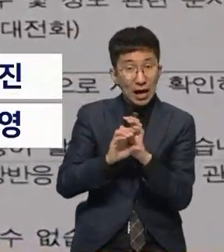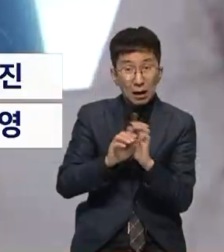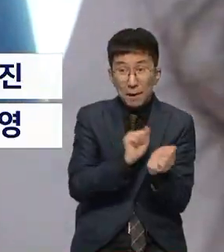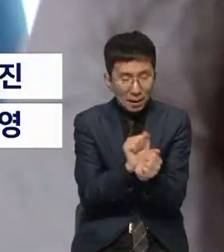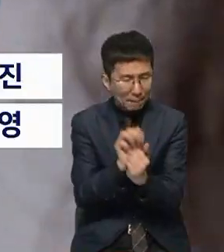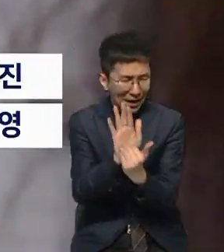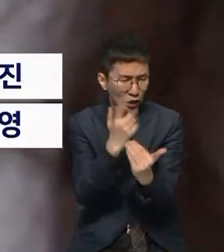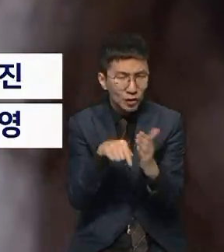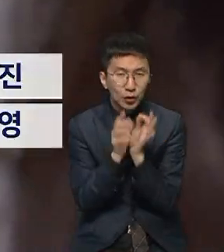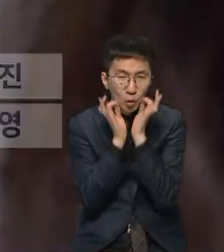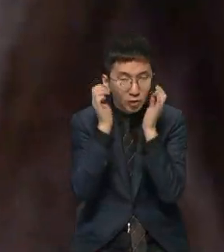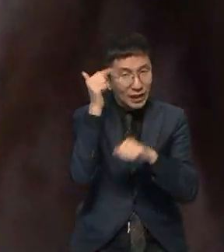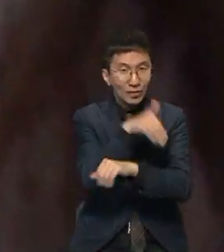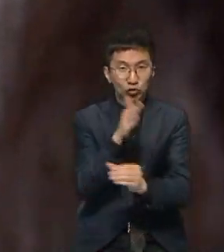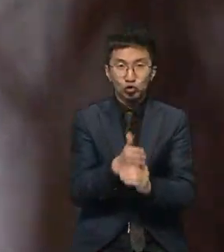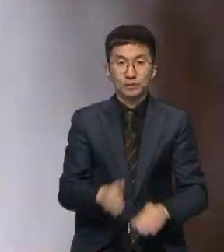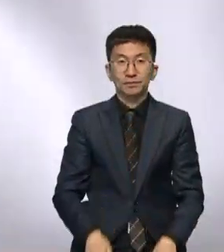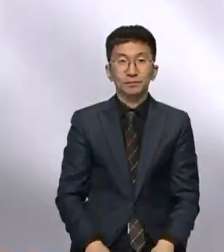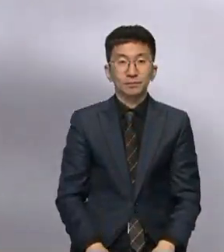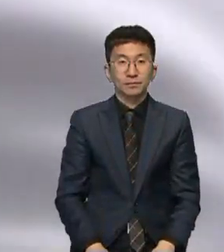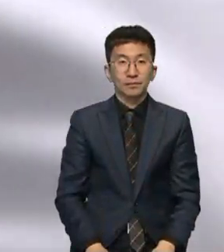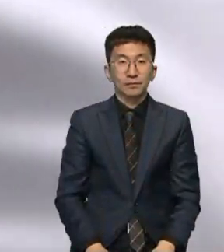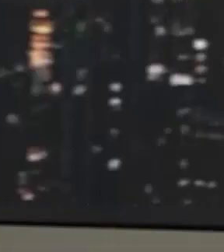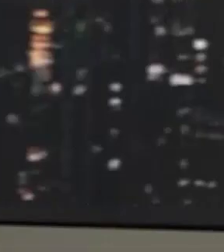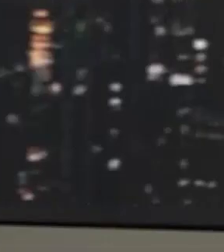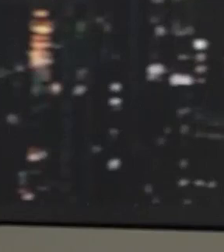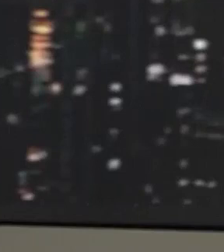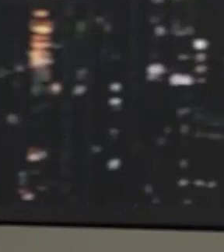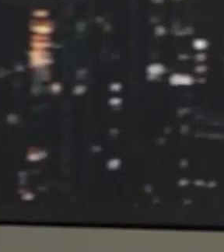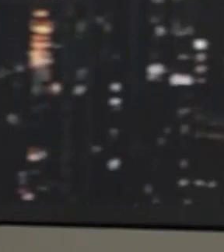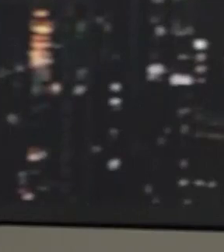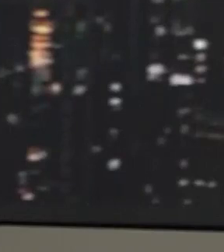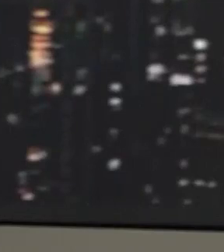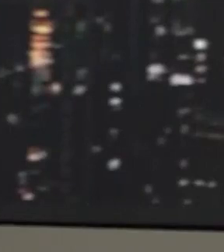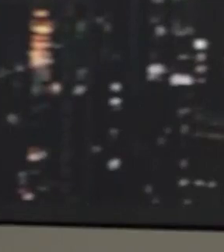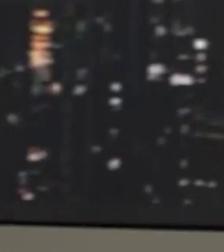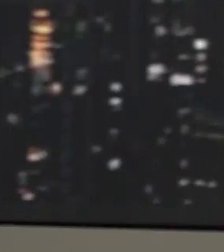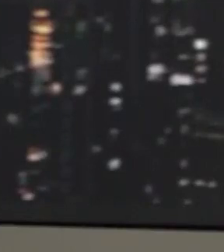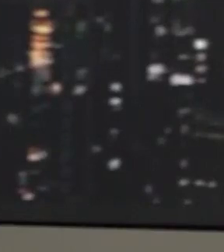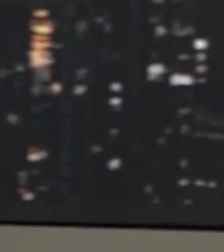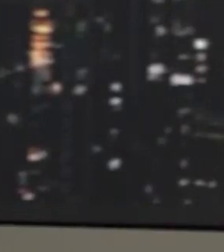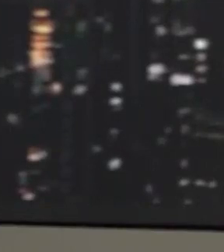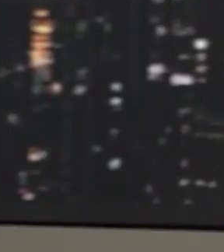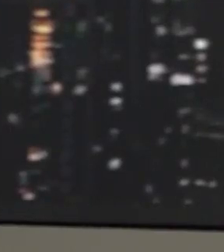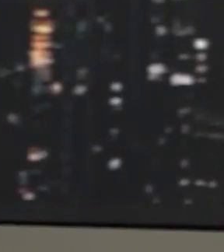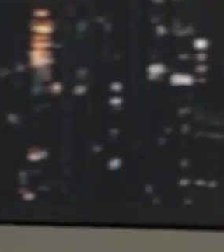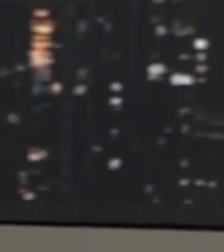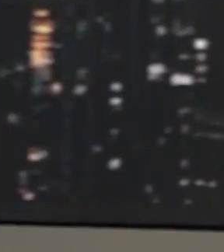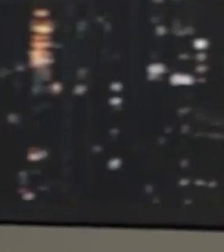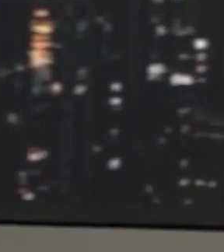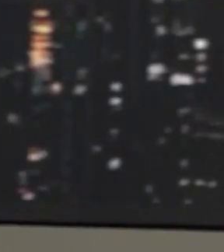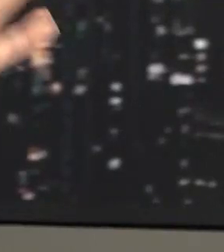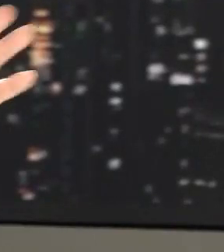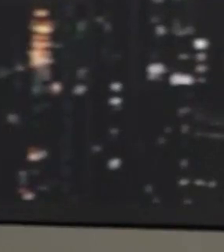SBS 남주현입니다. (앵커) 오늘 새벽 제주 마라도 해상에서 선원 4명이 탄 갈치잡이 어선이